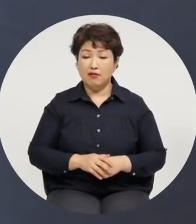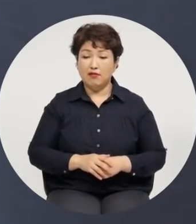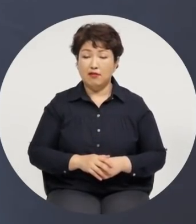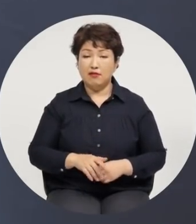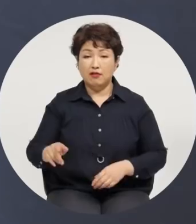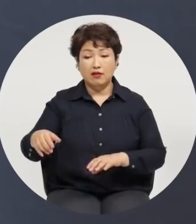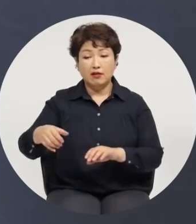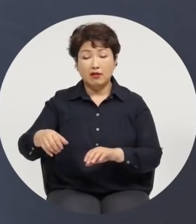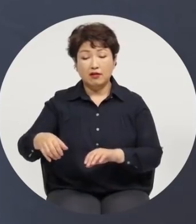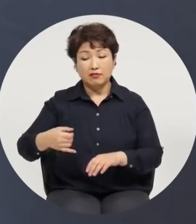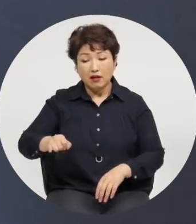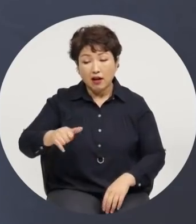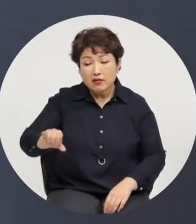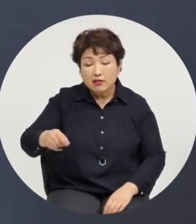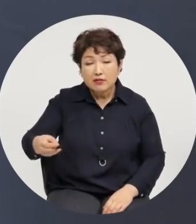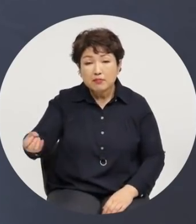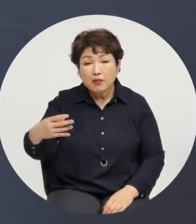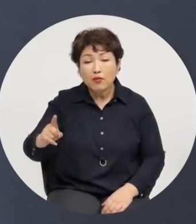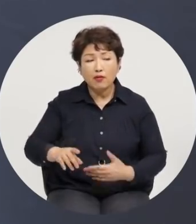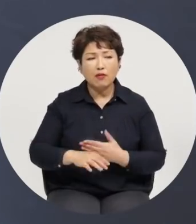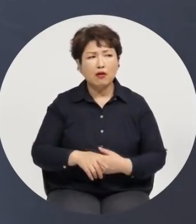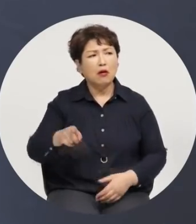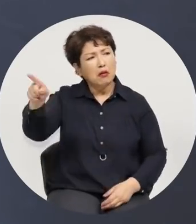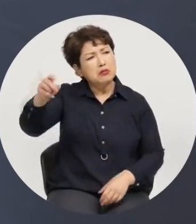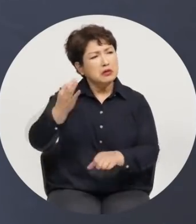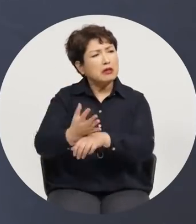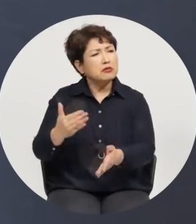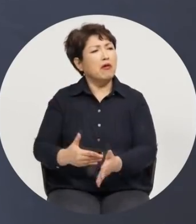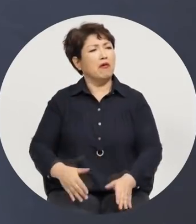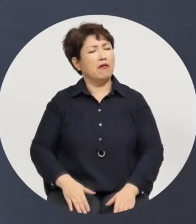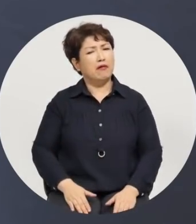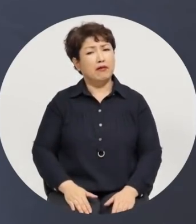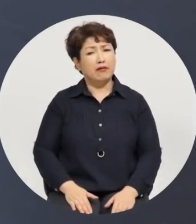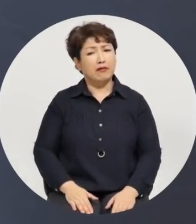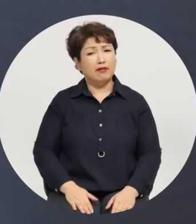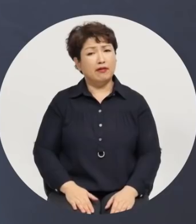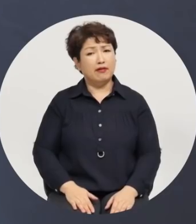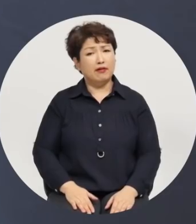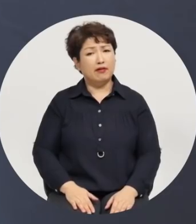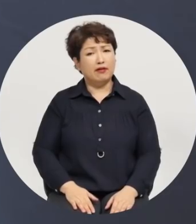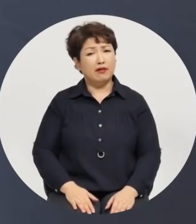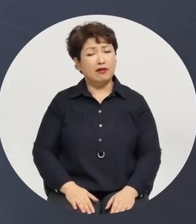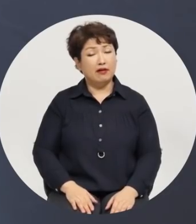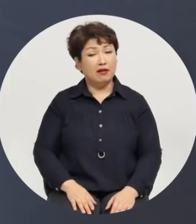"누구도 오토바이 샀는데!" 라고 말합니다